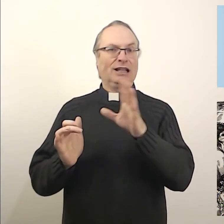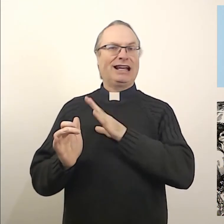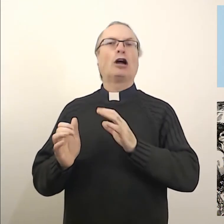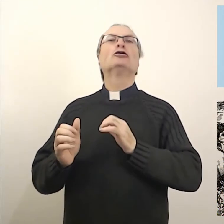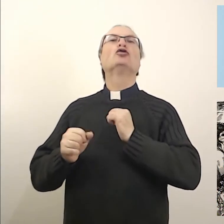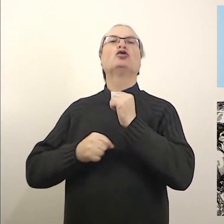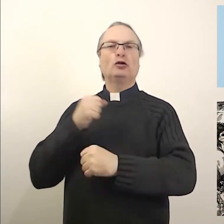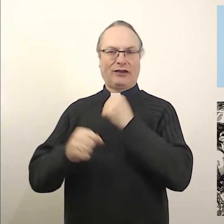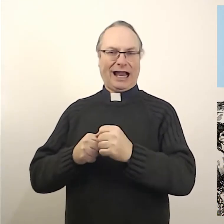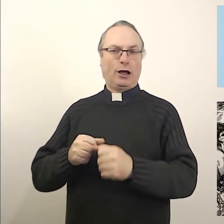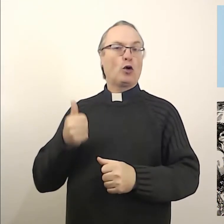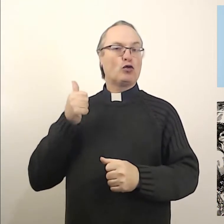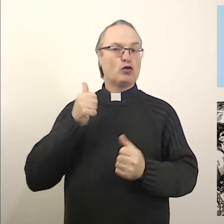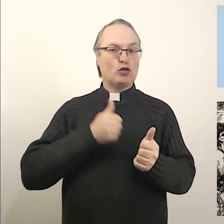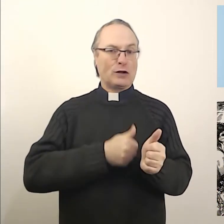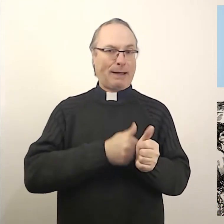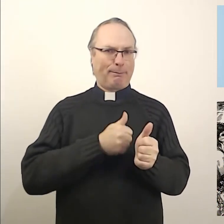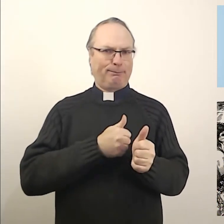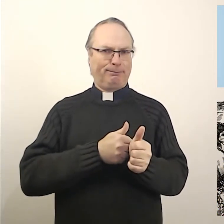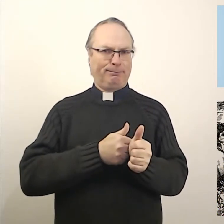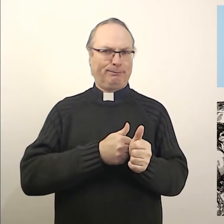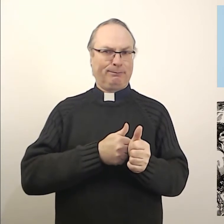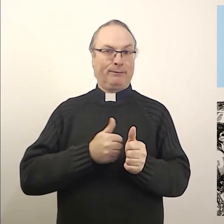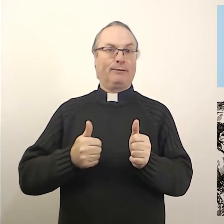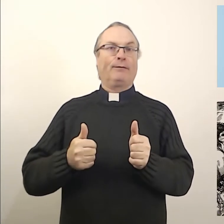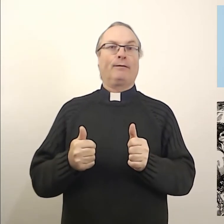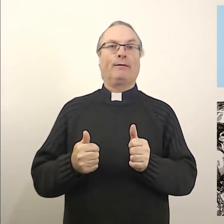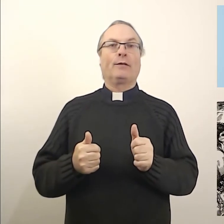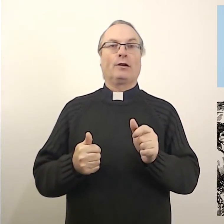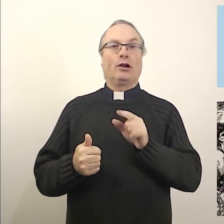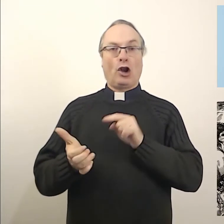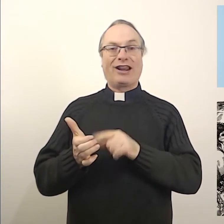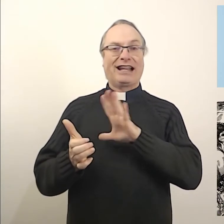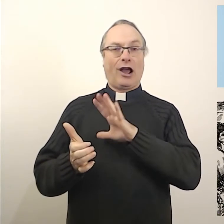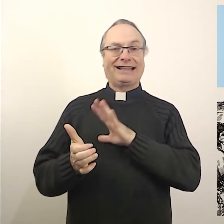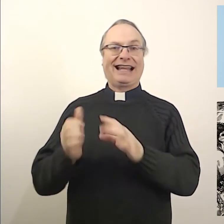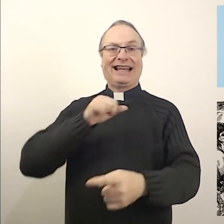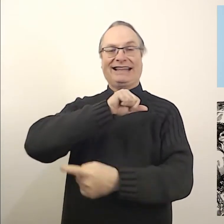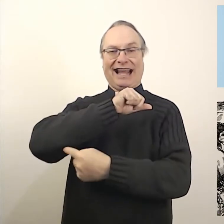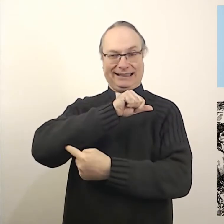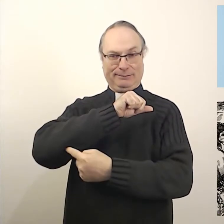a souffert lui-même lorsqu'il a été tenté,